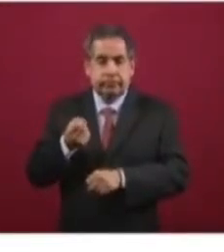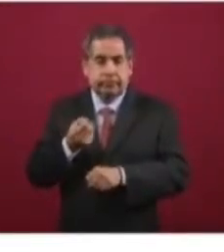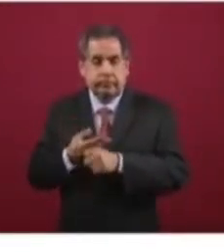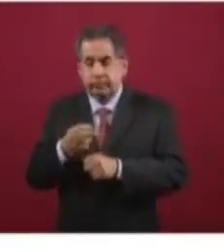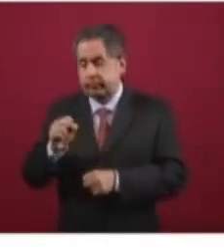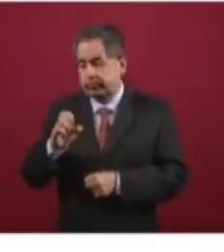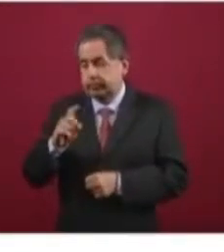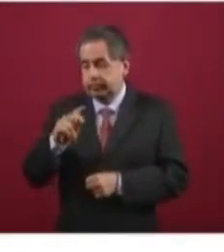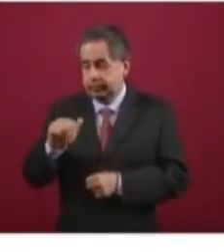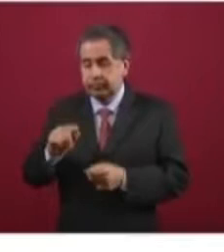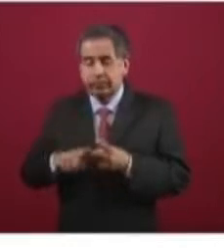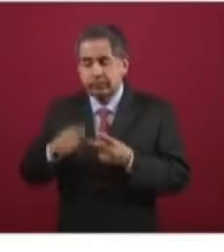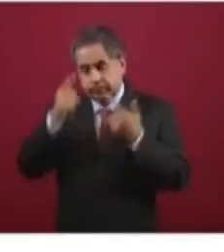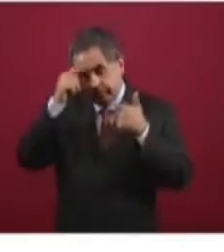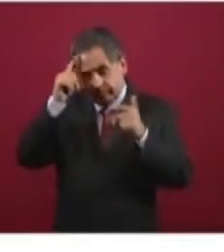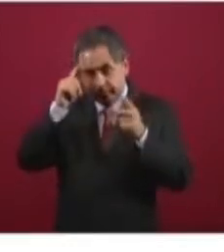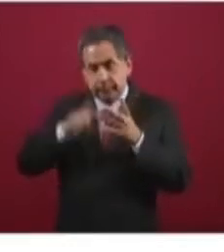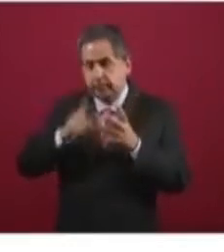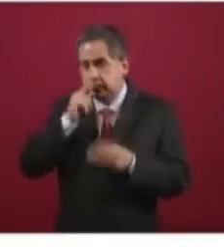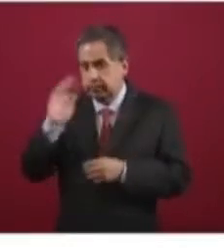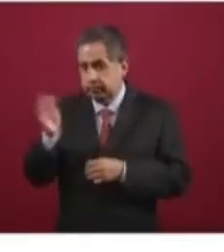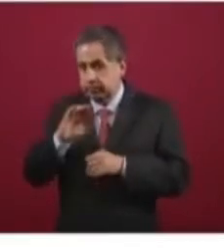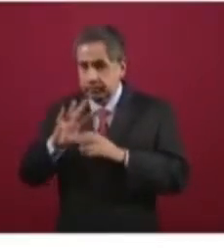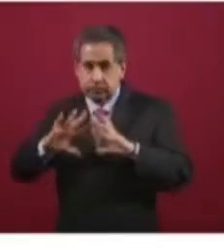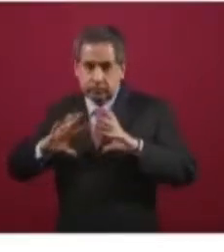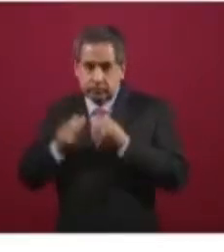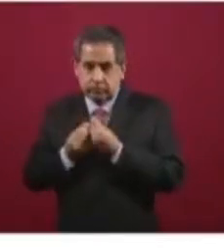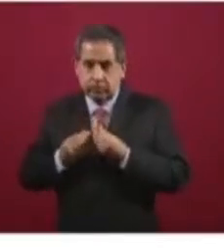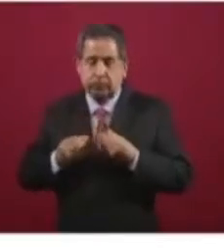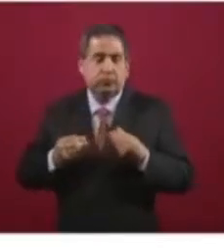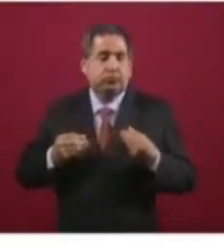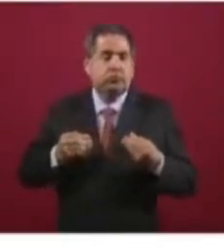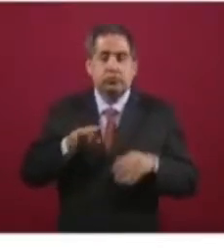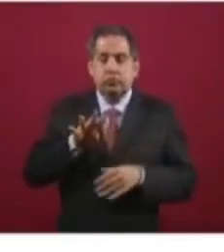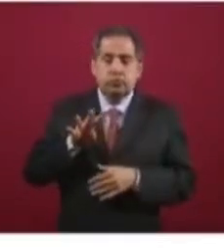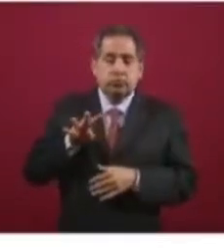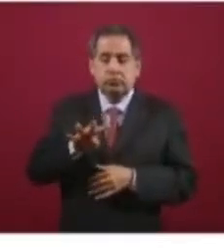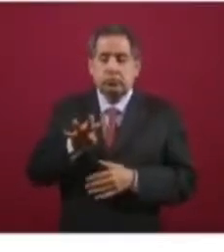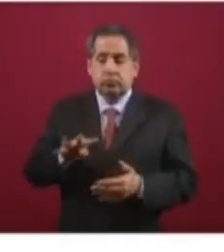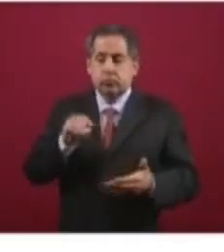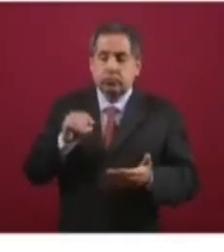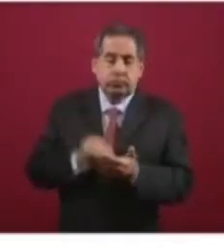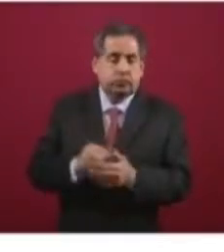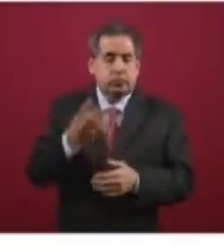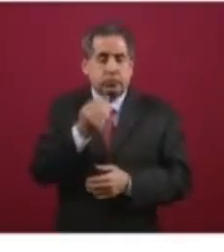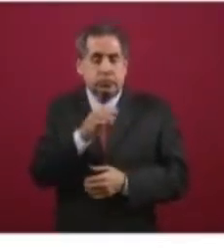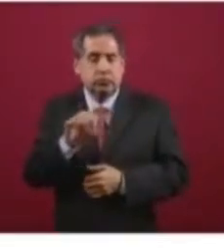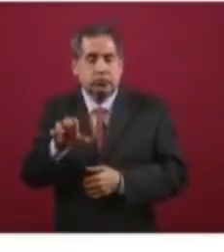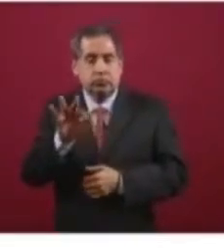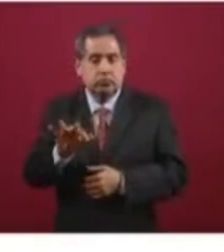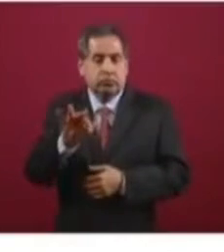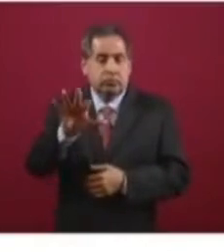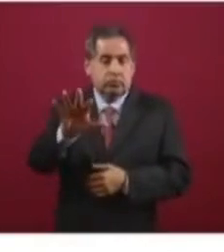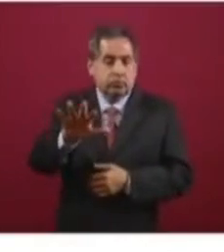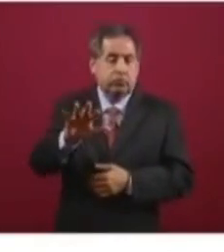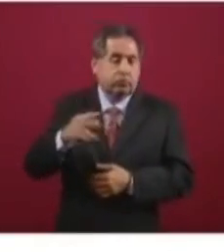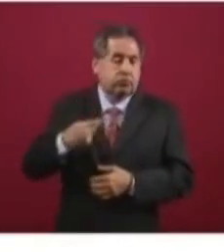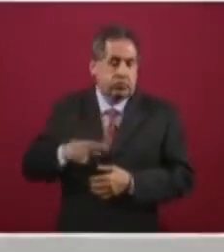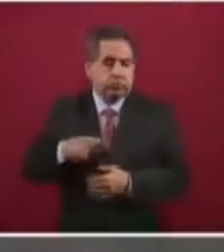de Marina y la Policía Federal para hacer un total de 19 mil 945 elementos en el Estado